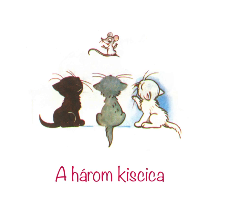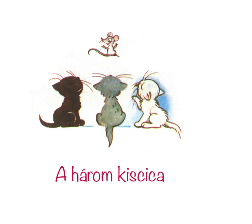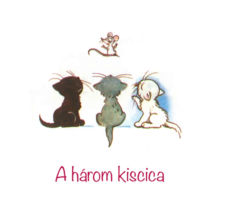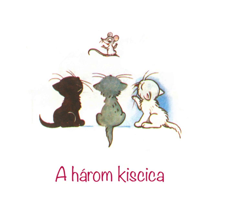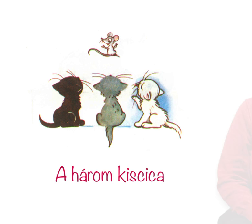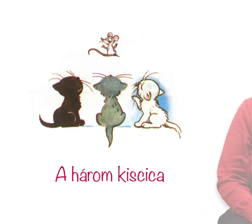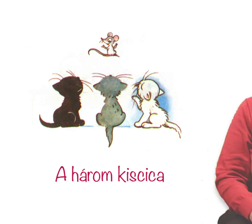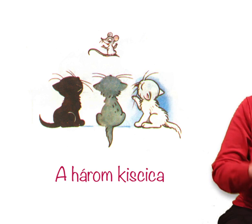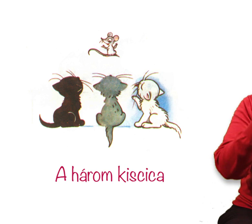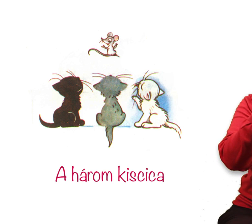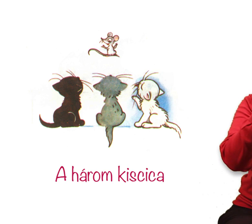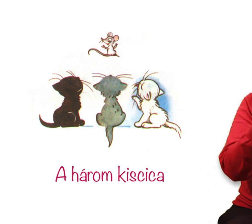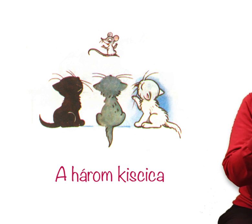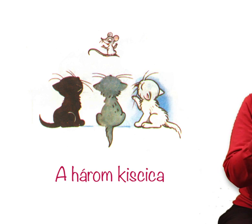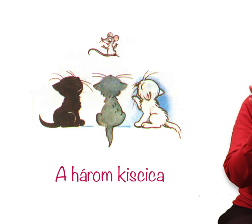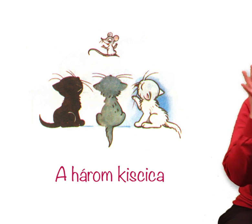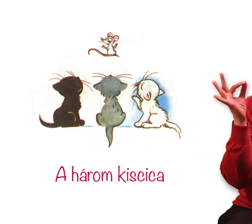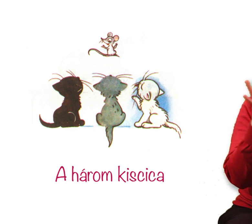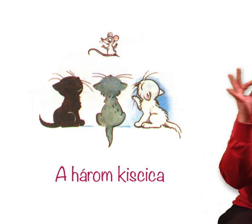A három kiscica